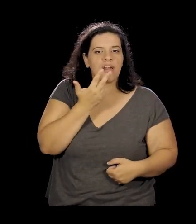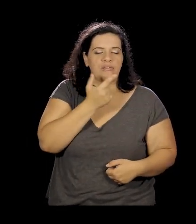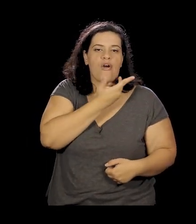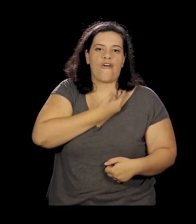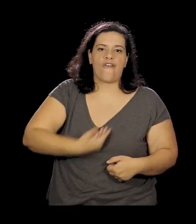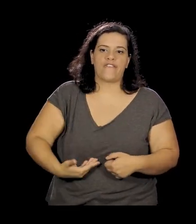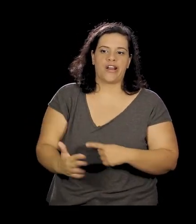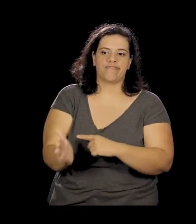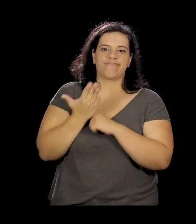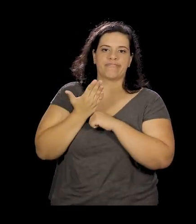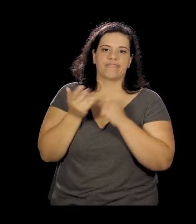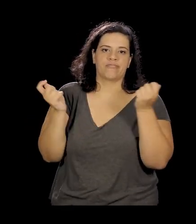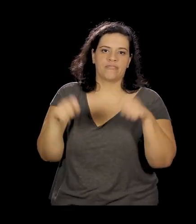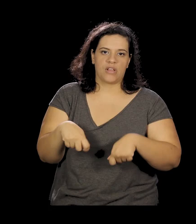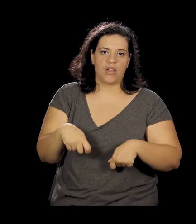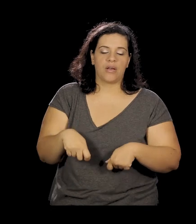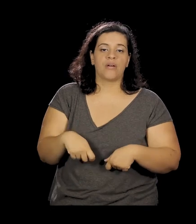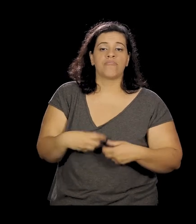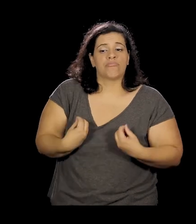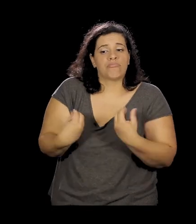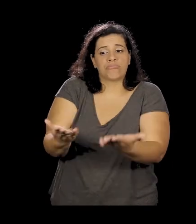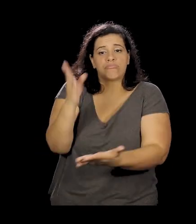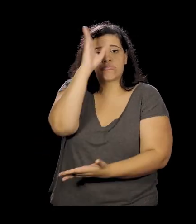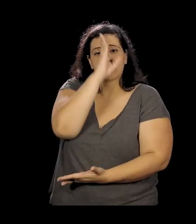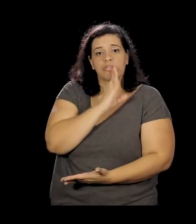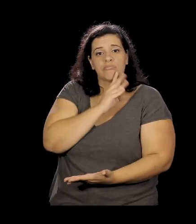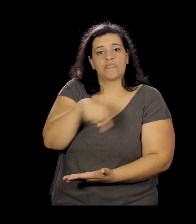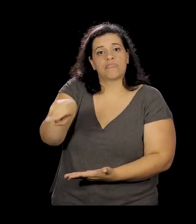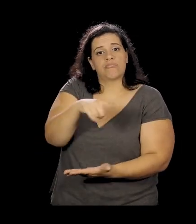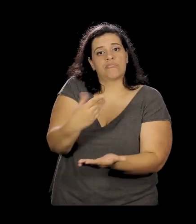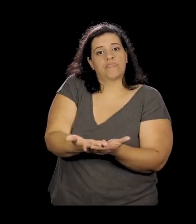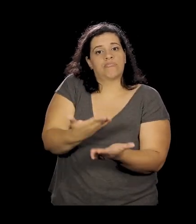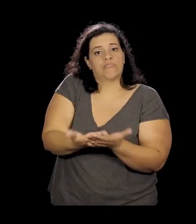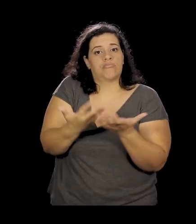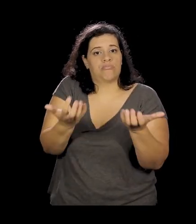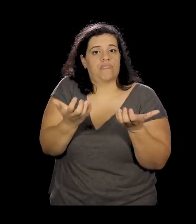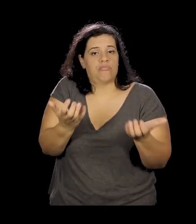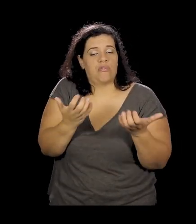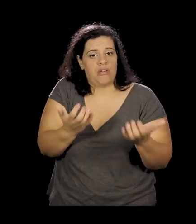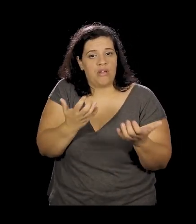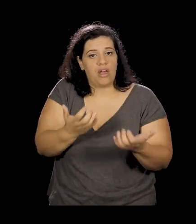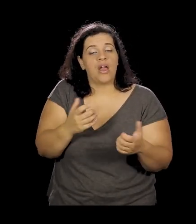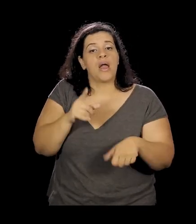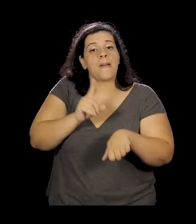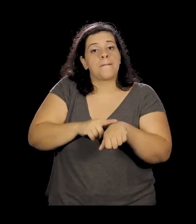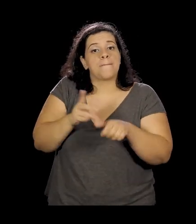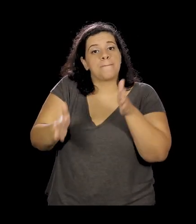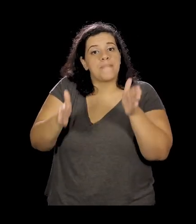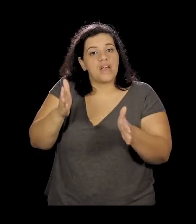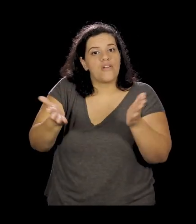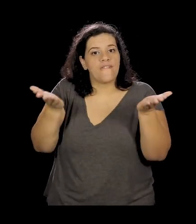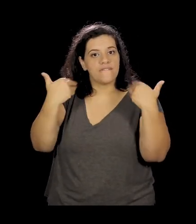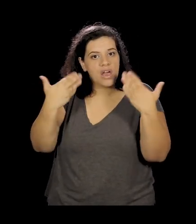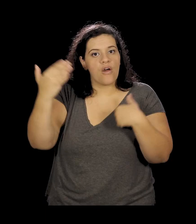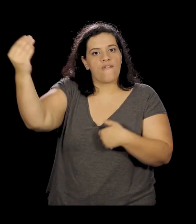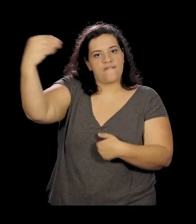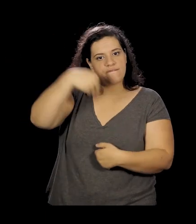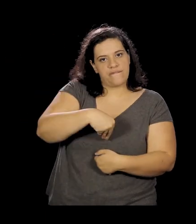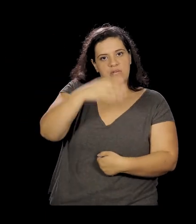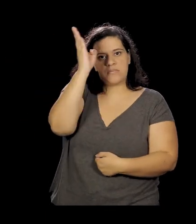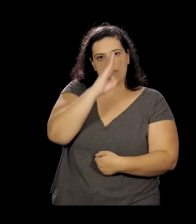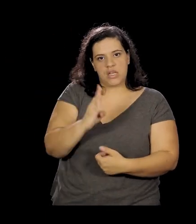Então eles oferecem bolsas para os alunos estudarem no verão aqui no Brasil.